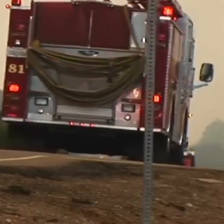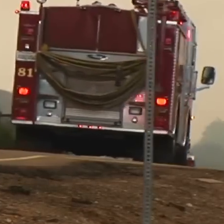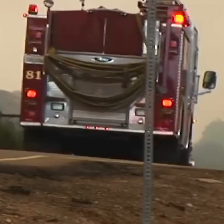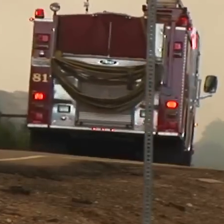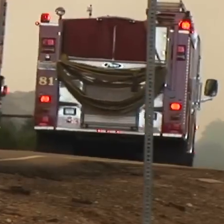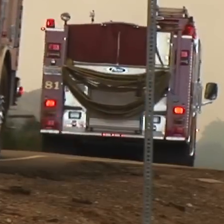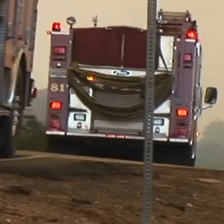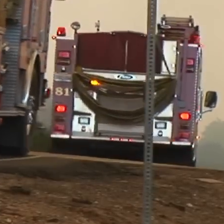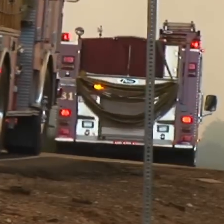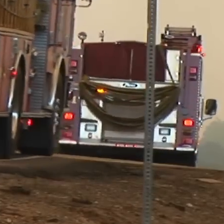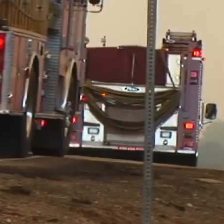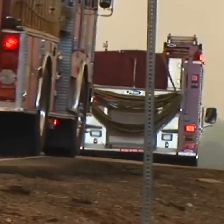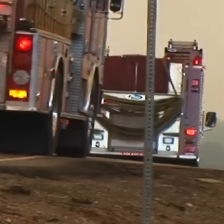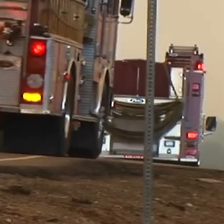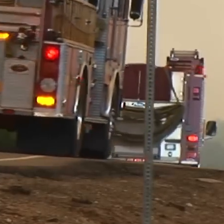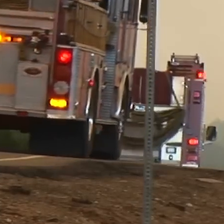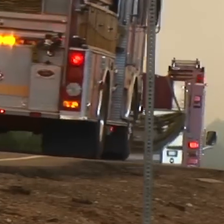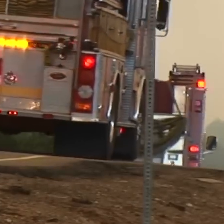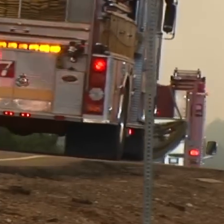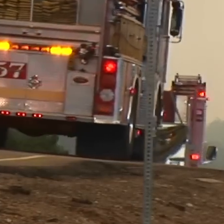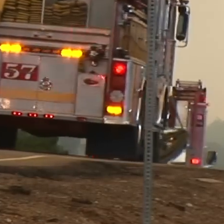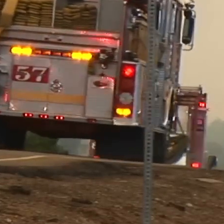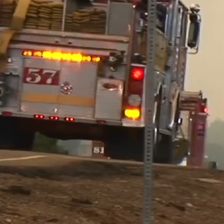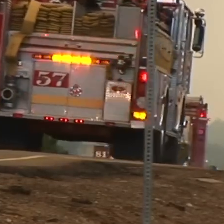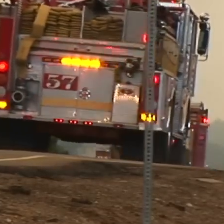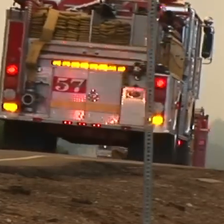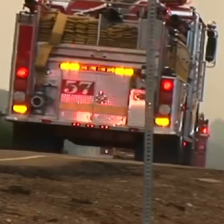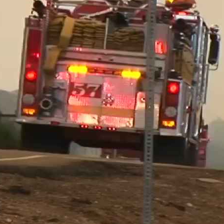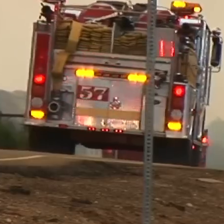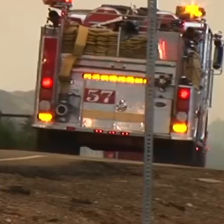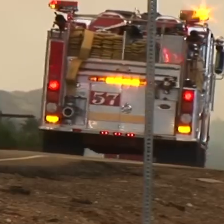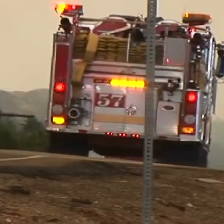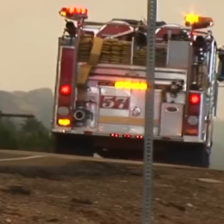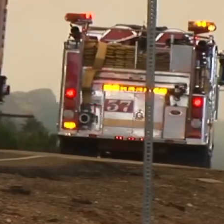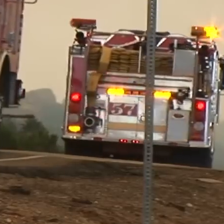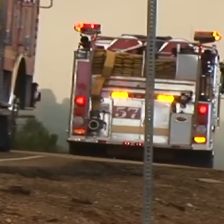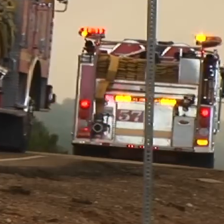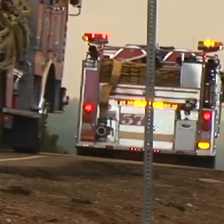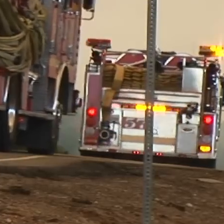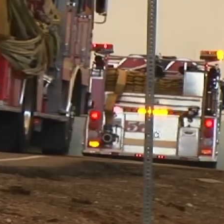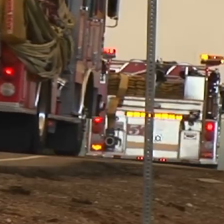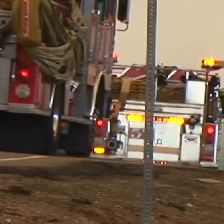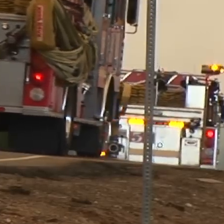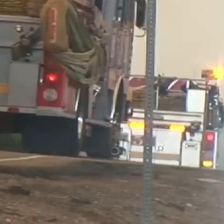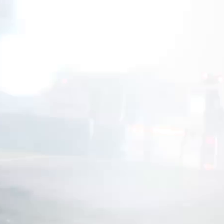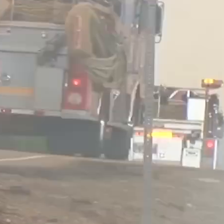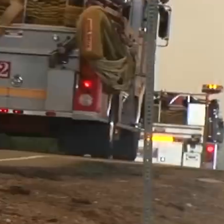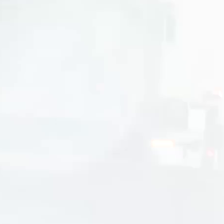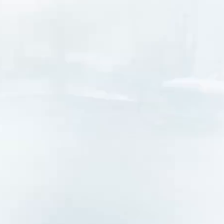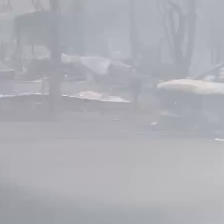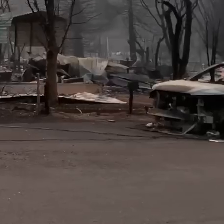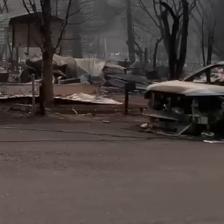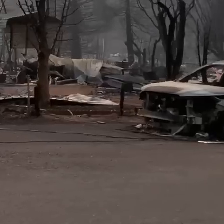emergencia para socorrer a Los afectados por los incendios en California los devastadores